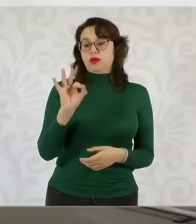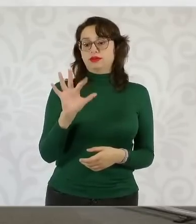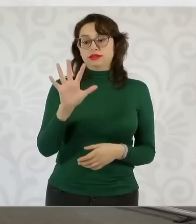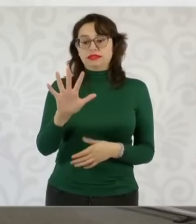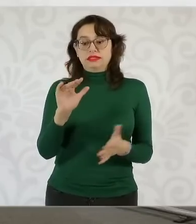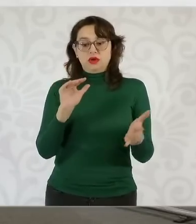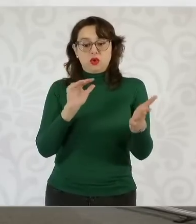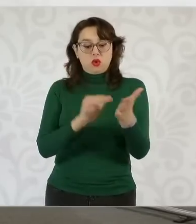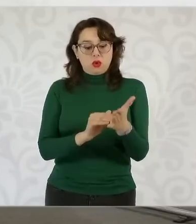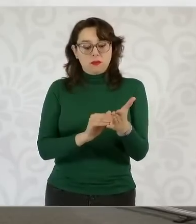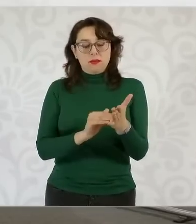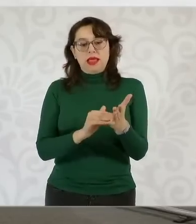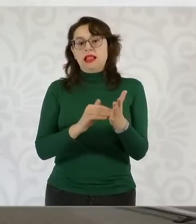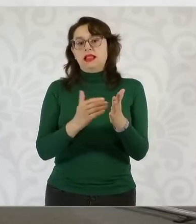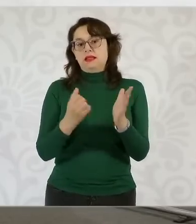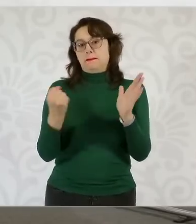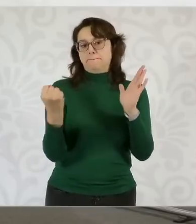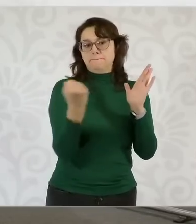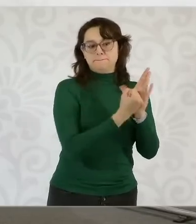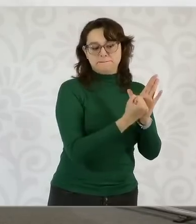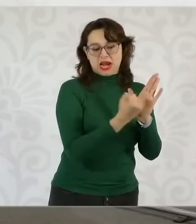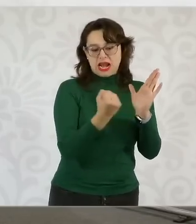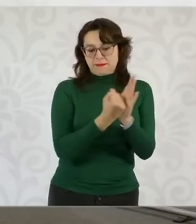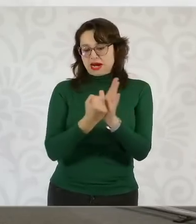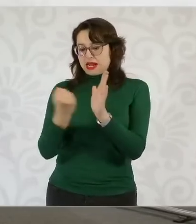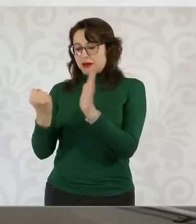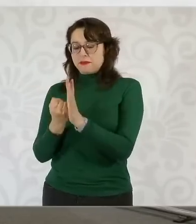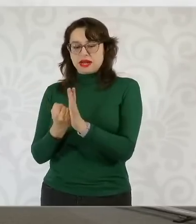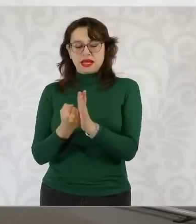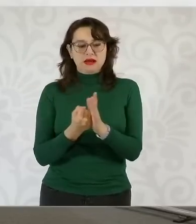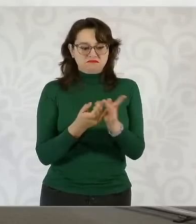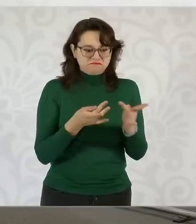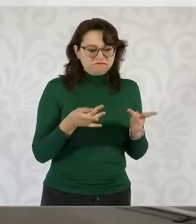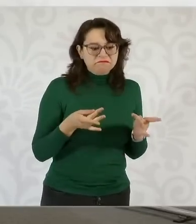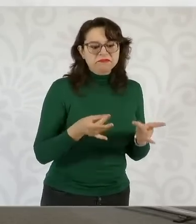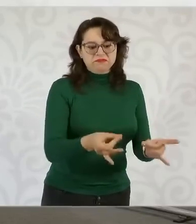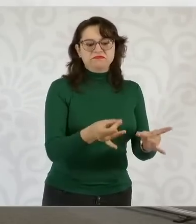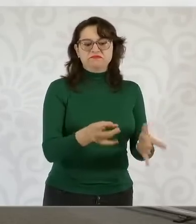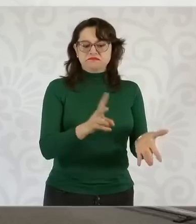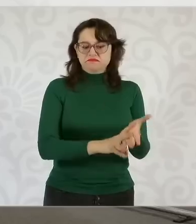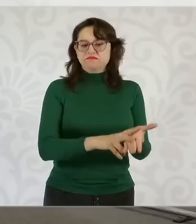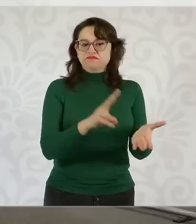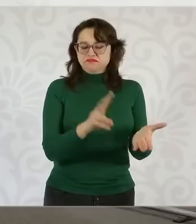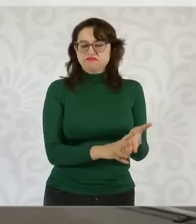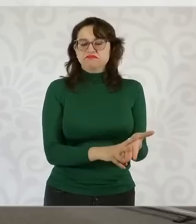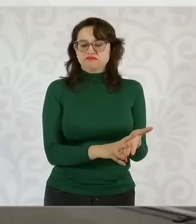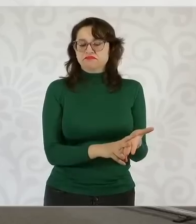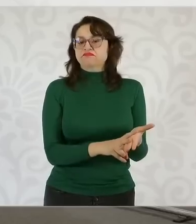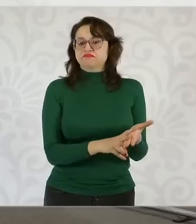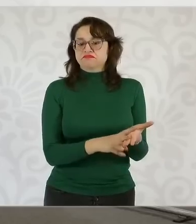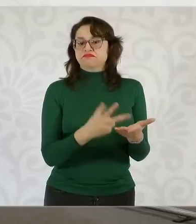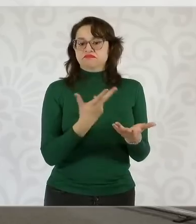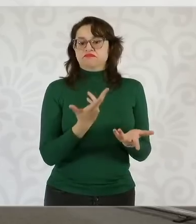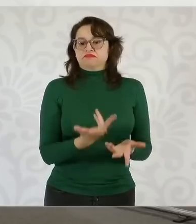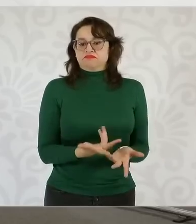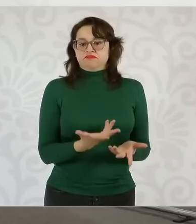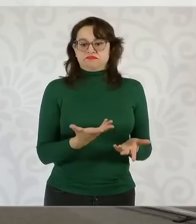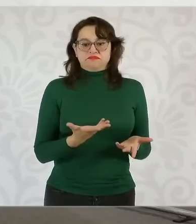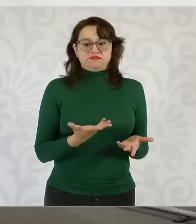marcas líderes con la más alta calidad que generan valor y ofrecemos y ofrecemos a nuestros mercados